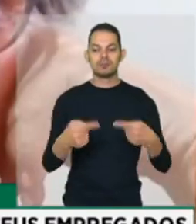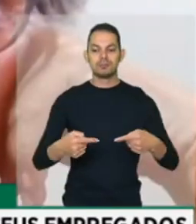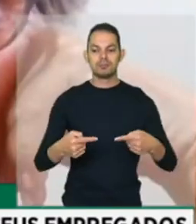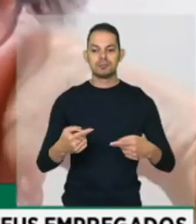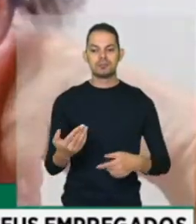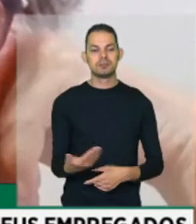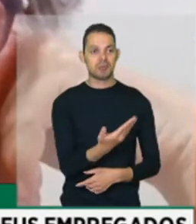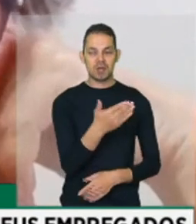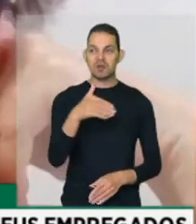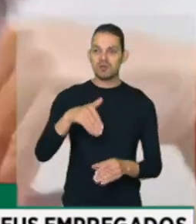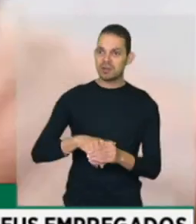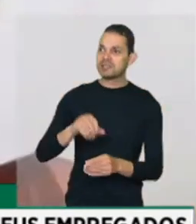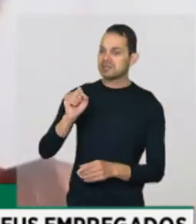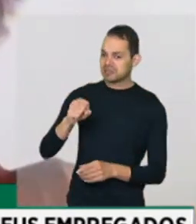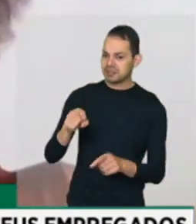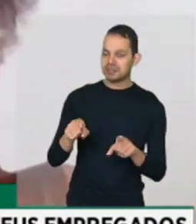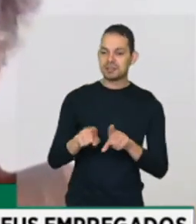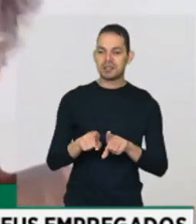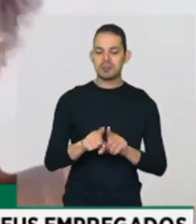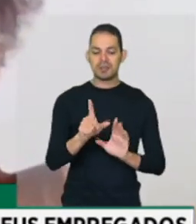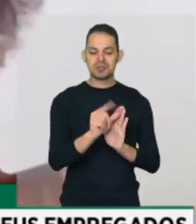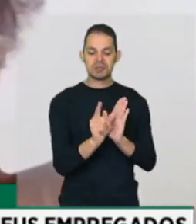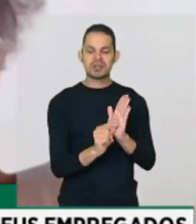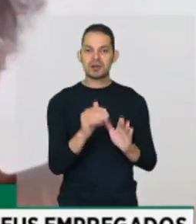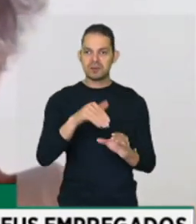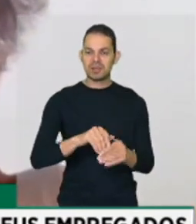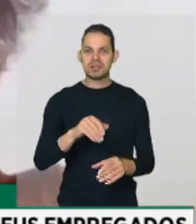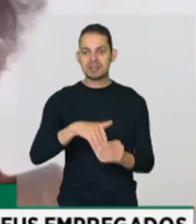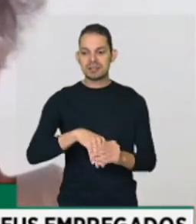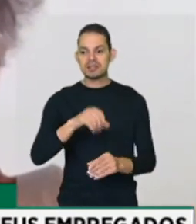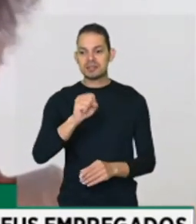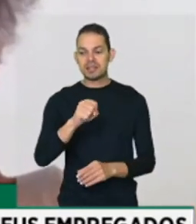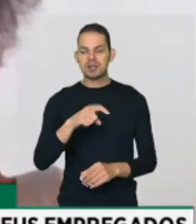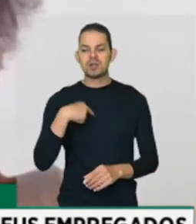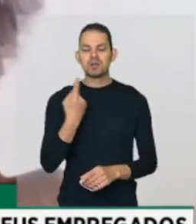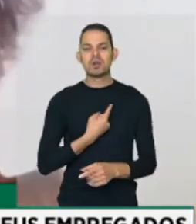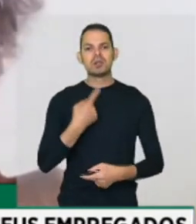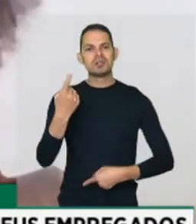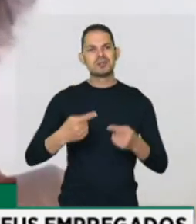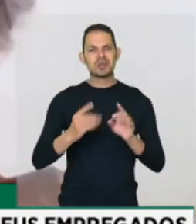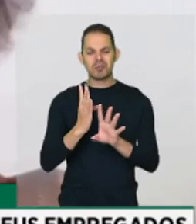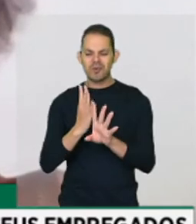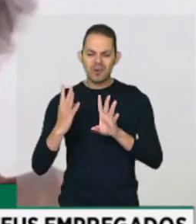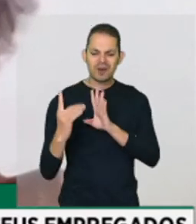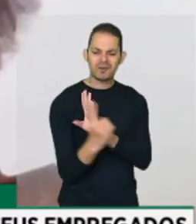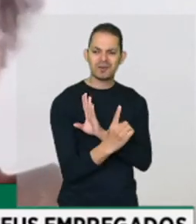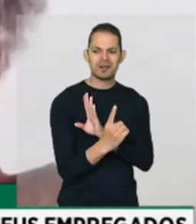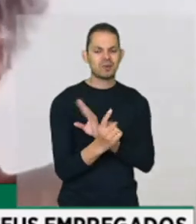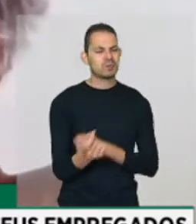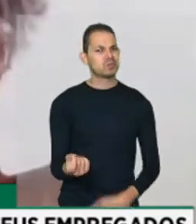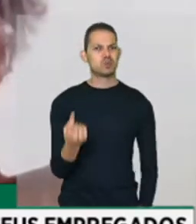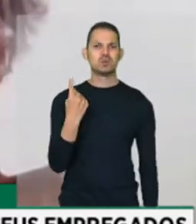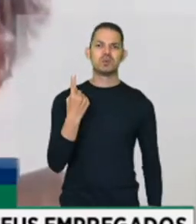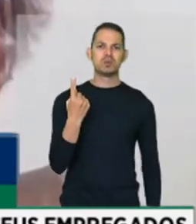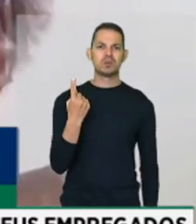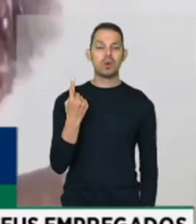OPOSIÇÃO? [DEPUTADA]: OPOSIÇÃO VOTA SIM É EMENDA E SIM AO DESTAQUE. É UM ABSURDO QUE ESTEJAMOS DISCUTINDO AQUI FURAR A FILA OU SE COMPRAR UM LUGAR